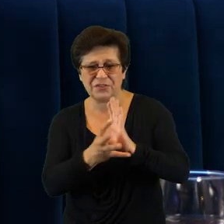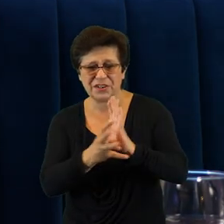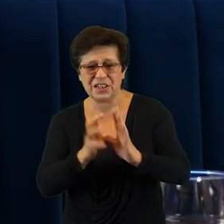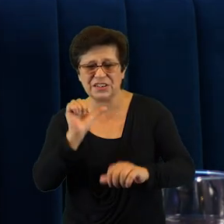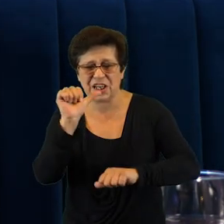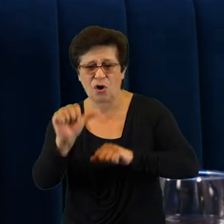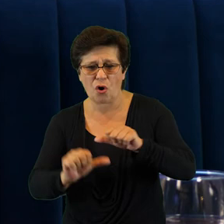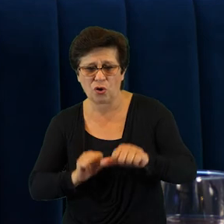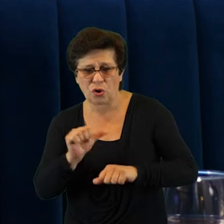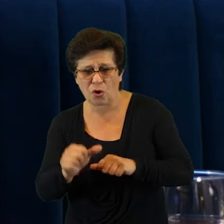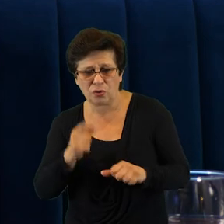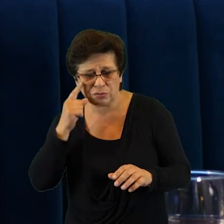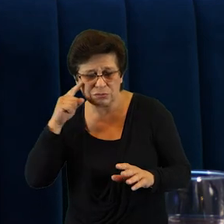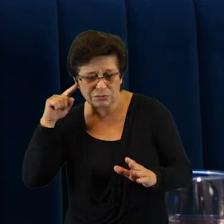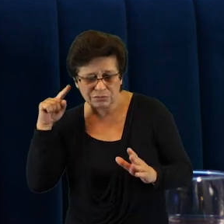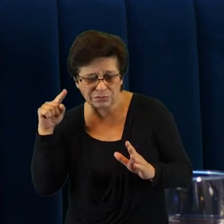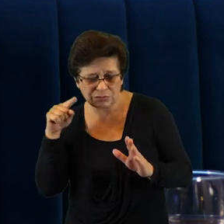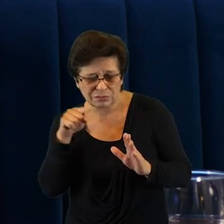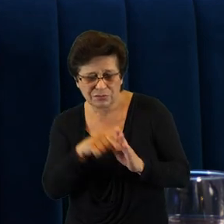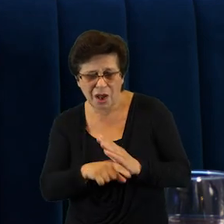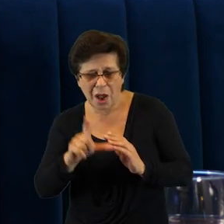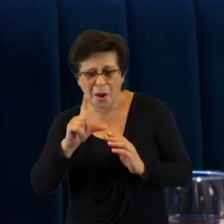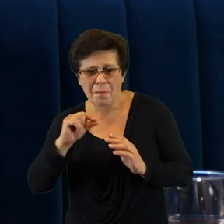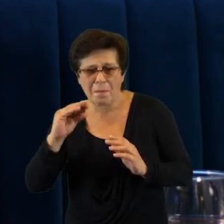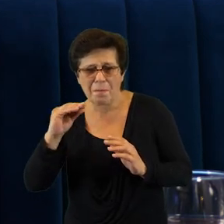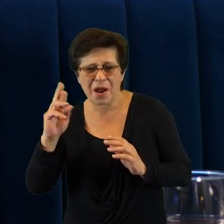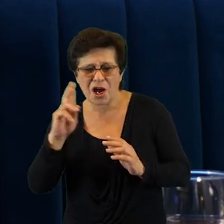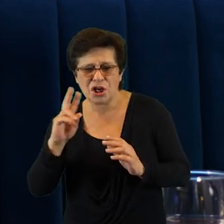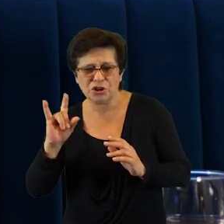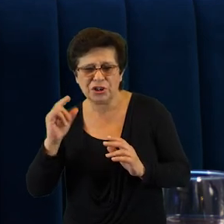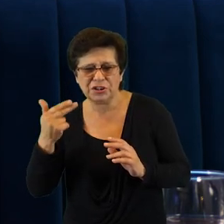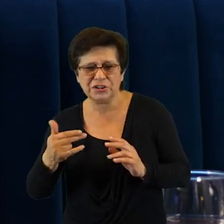przenikliwie Perzyński pisze o tym, co właściwie dzisiaj się dzieje w Polsce.